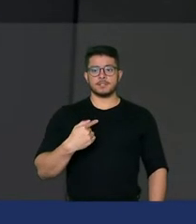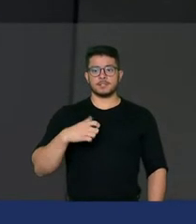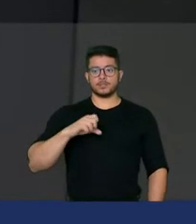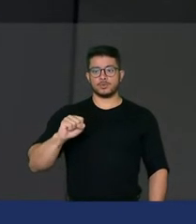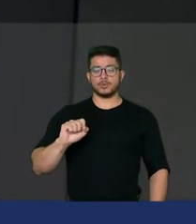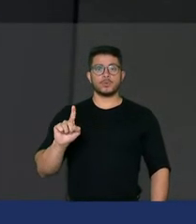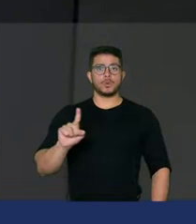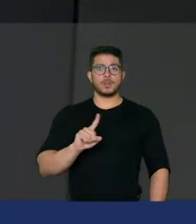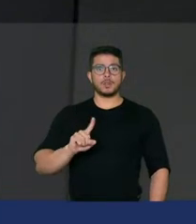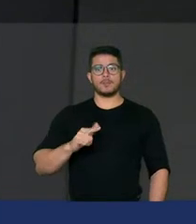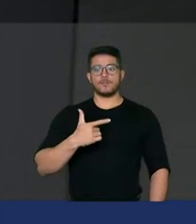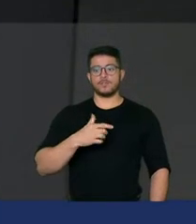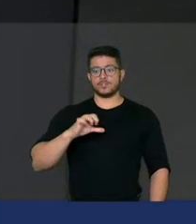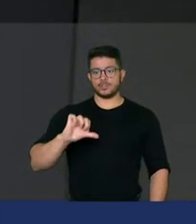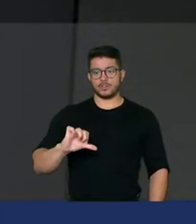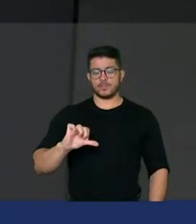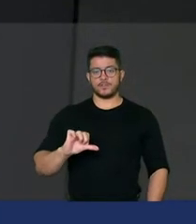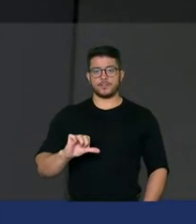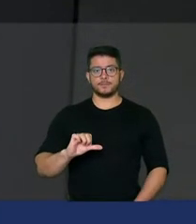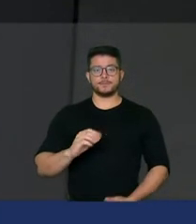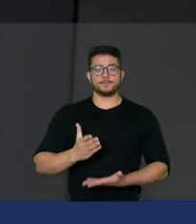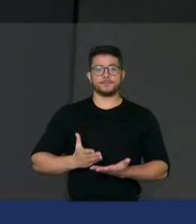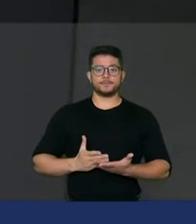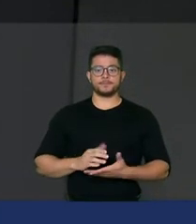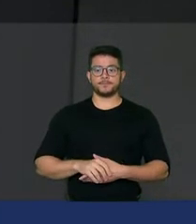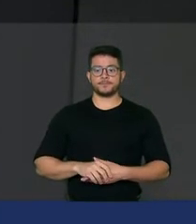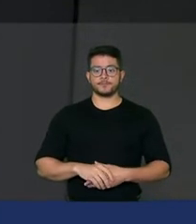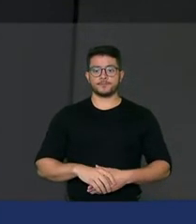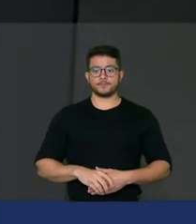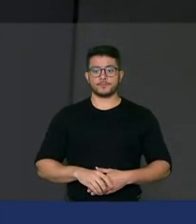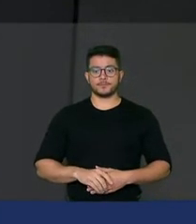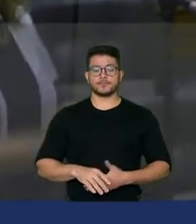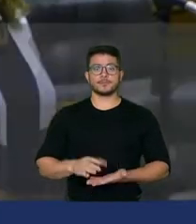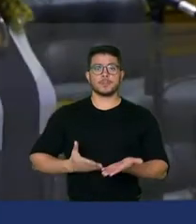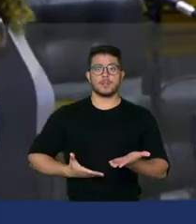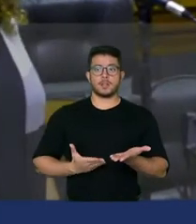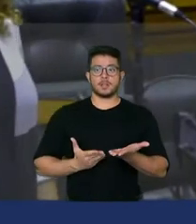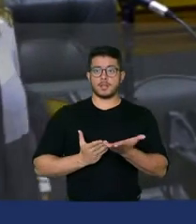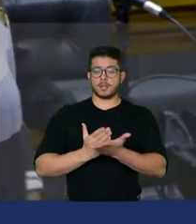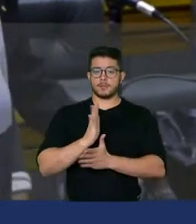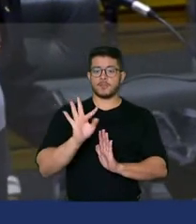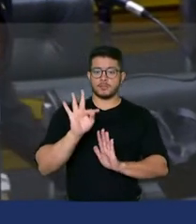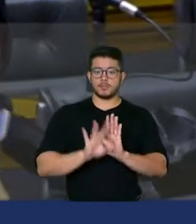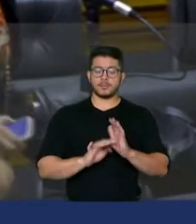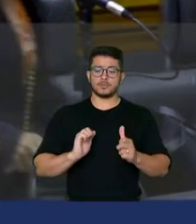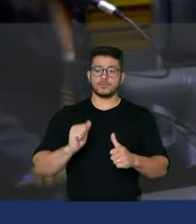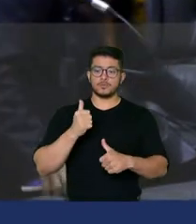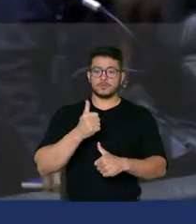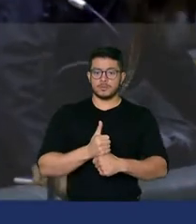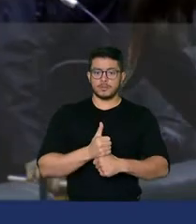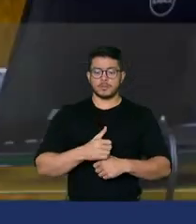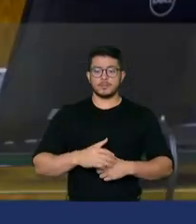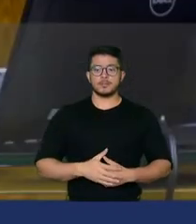VOTAÇÃO. 378 VOTOS SIM, 29 VOTOS NÃO. [APLAUSOS] -- [PRESIDENTE]: ESTÁ APROVADO O SUBSTITUTIVO E ESTÃO PREJUDICADAS A